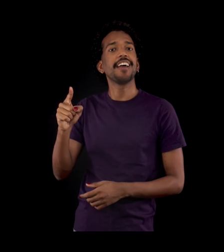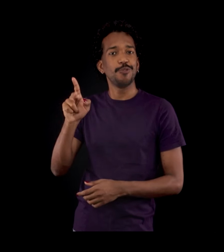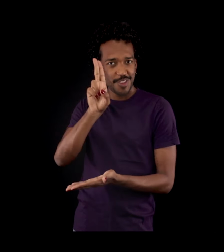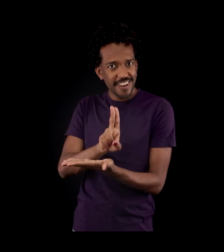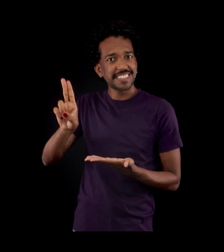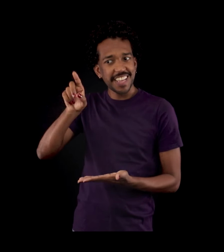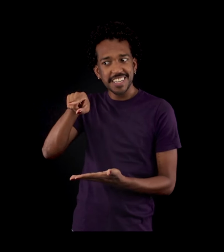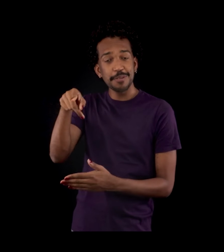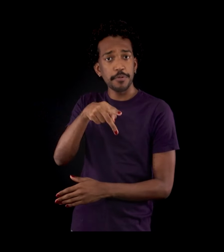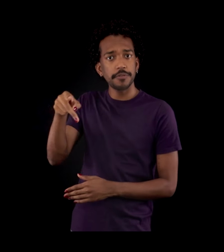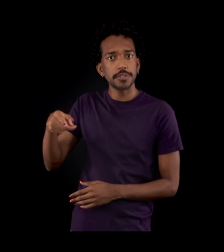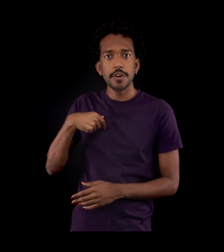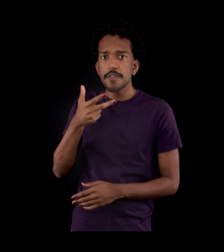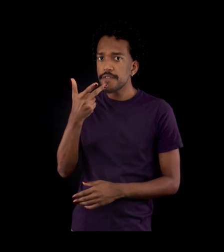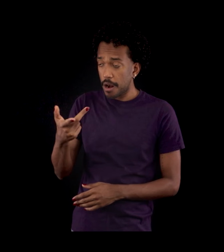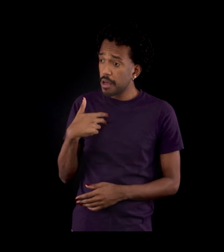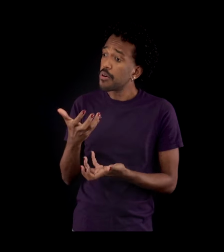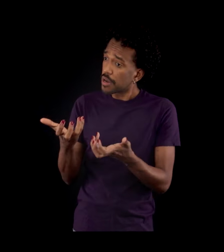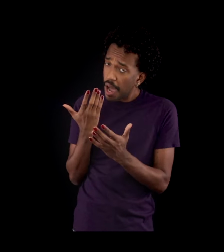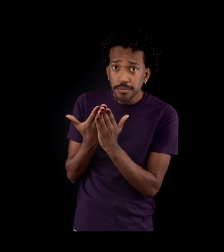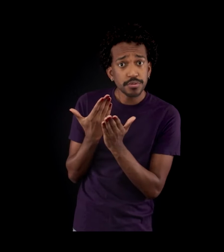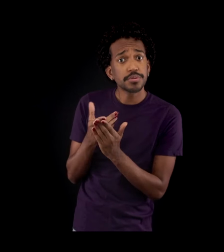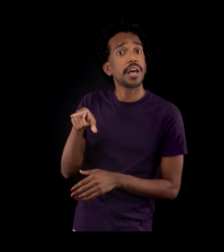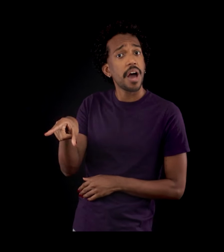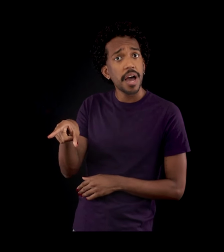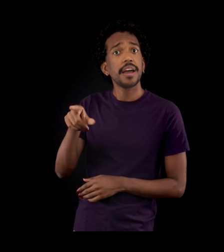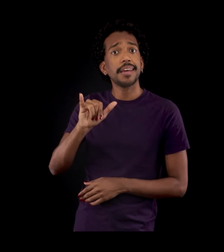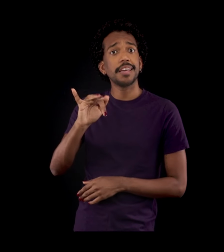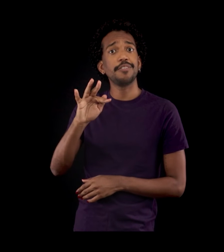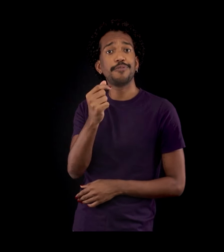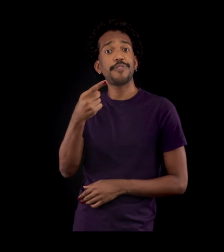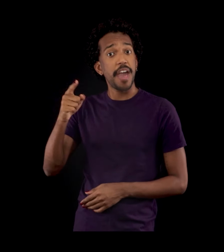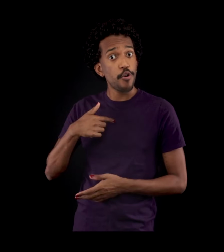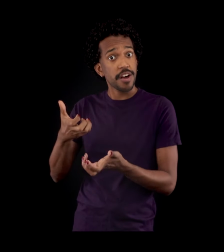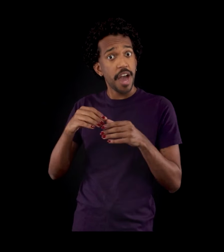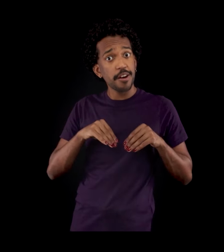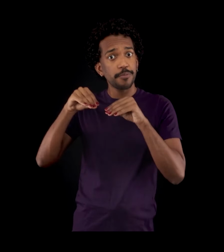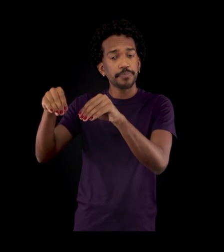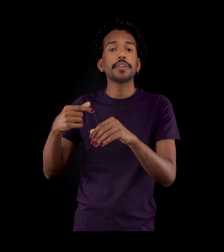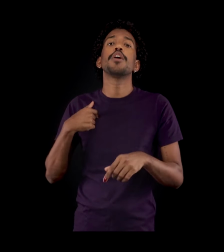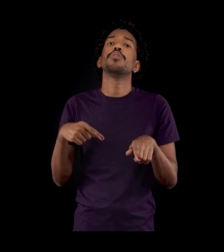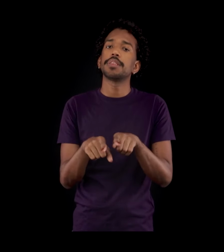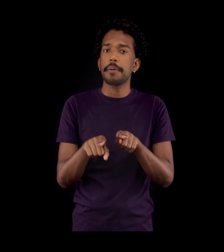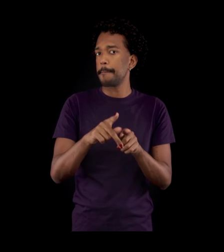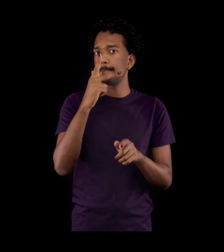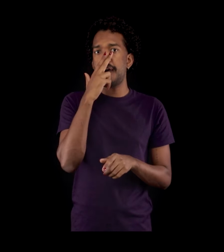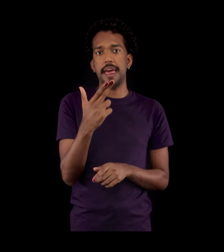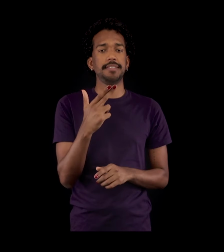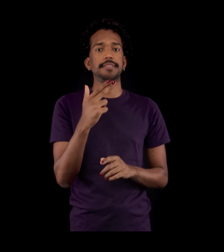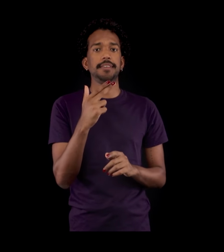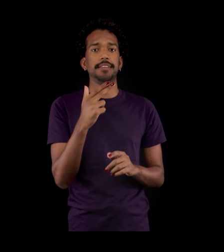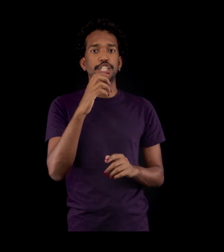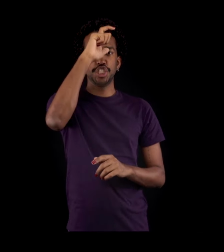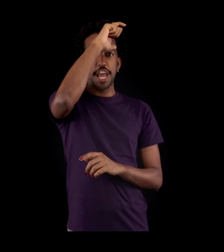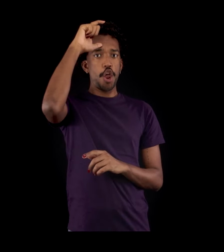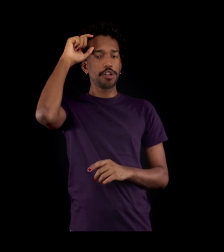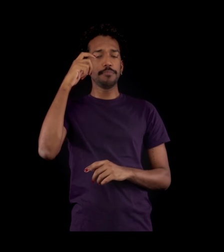e falo para ele que quero estudar em Ifé. Eu também tinha um estereótipo como todos,